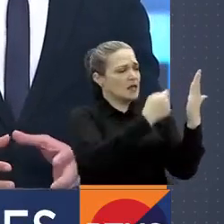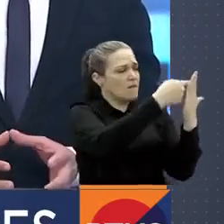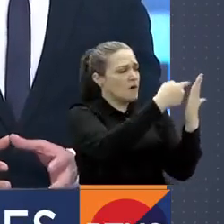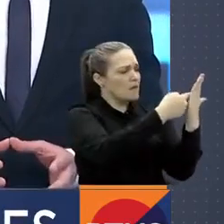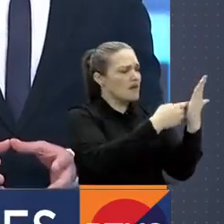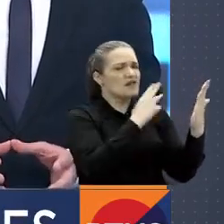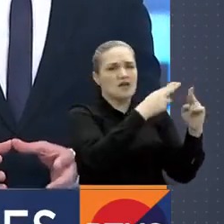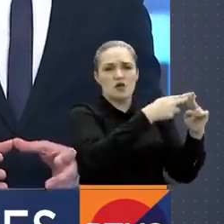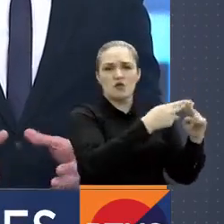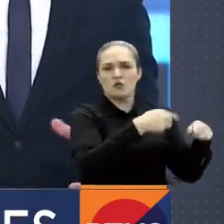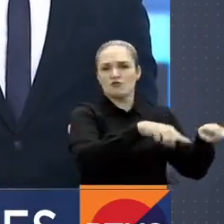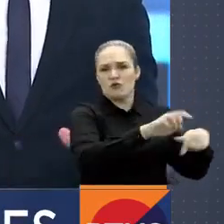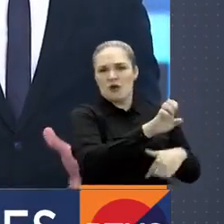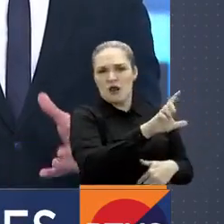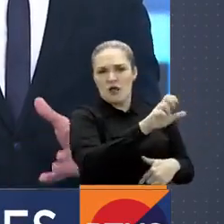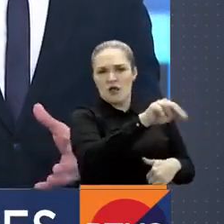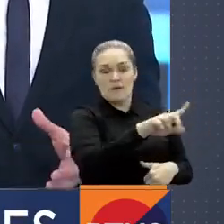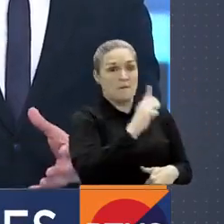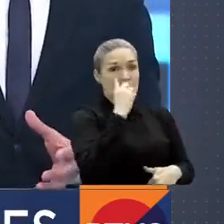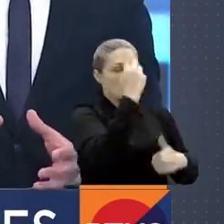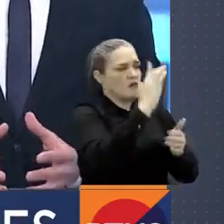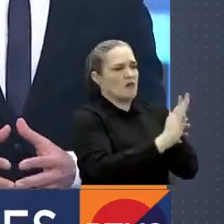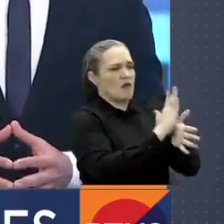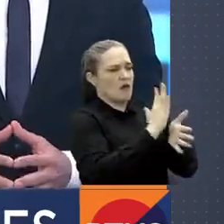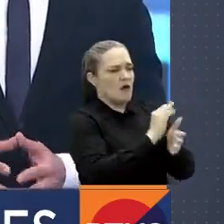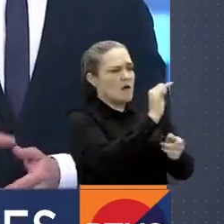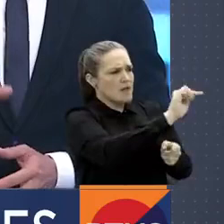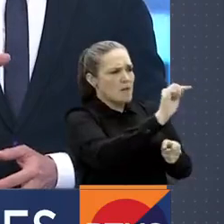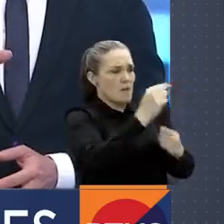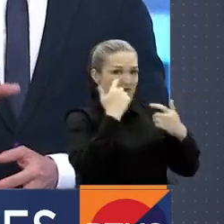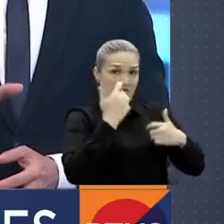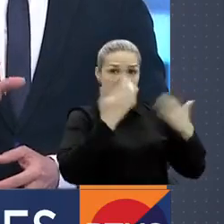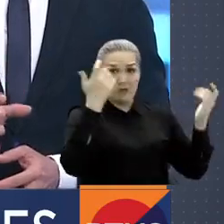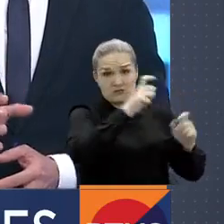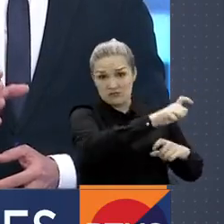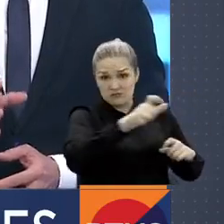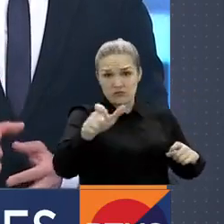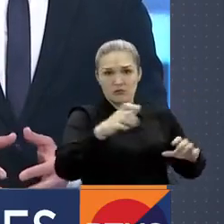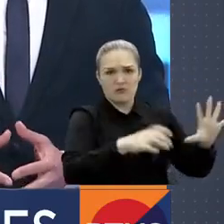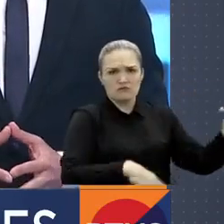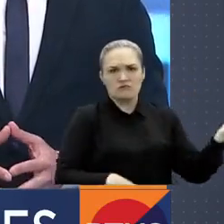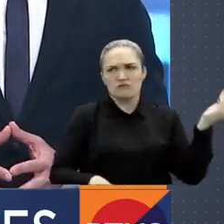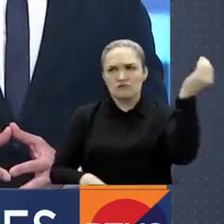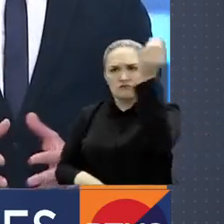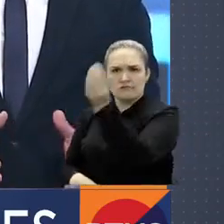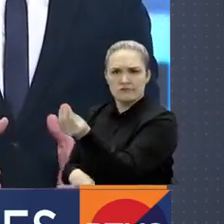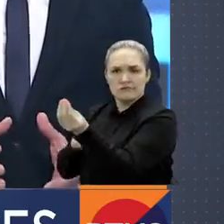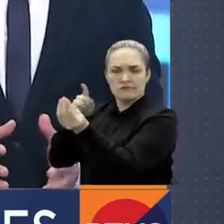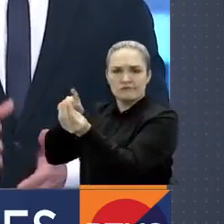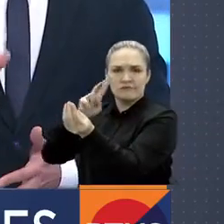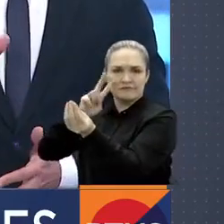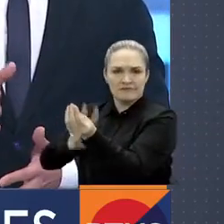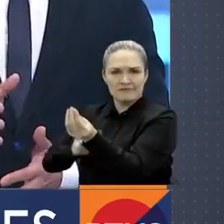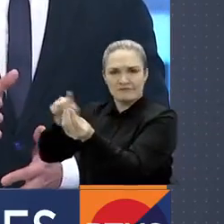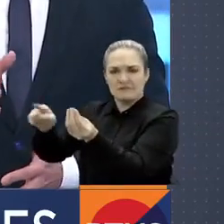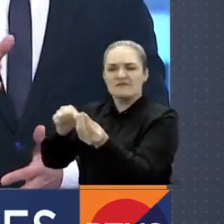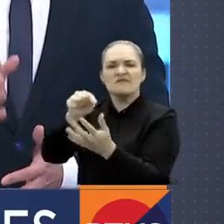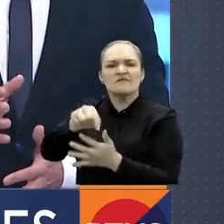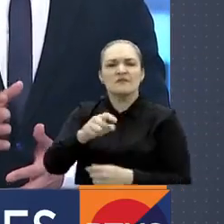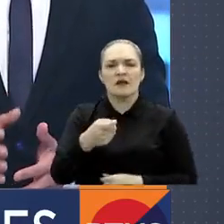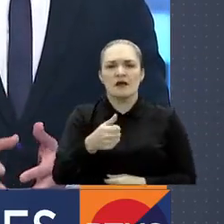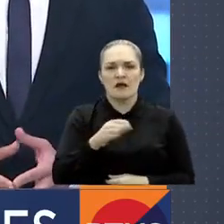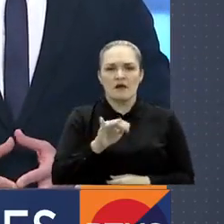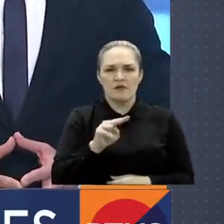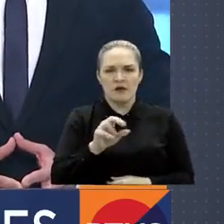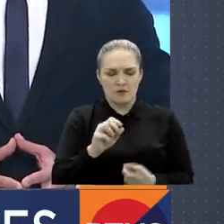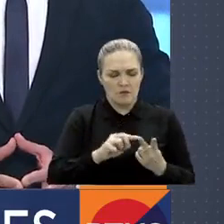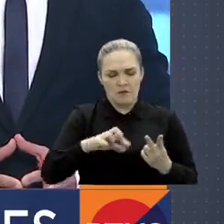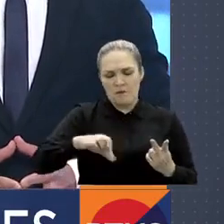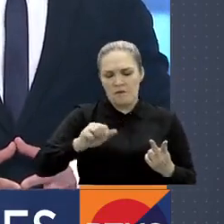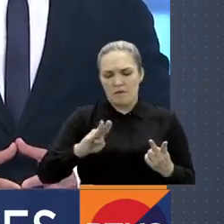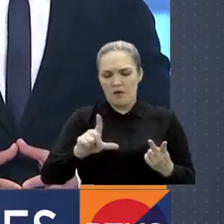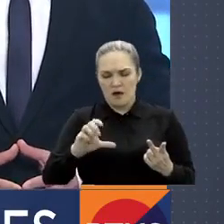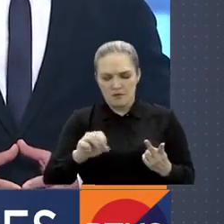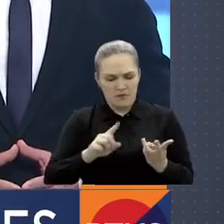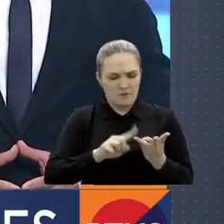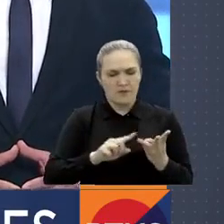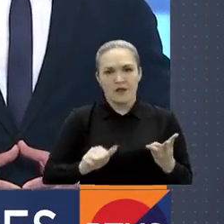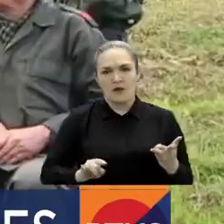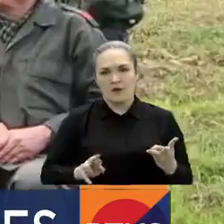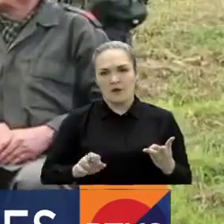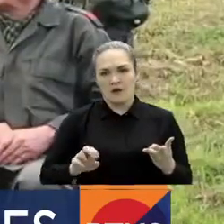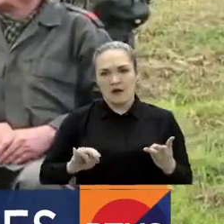LOSL L L L L L L L L L L L L